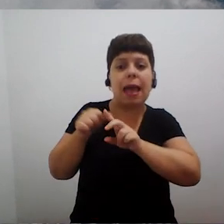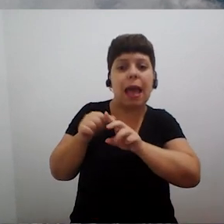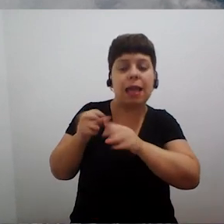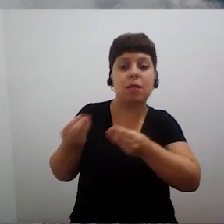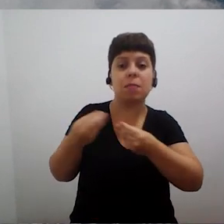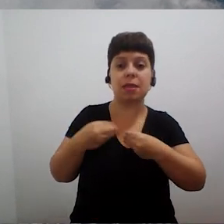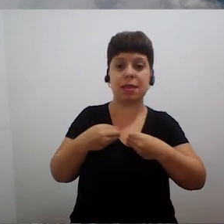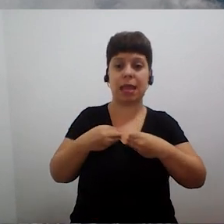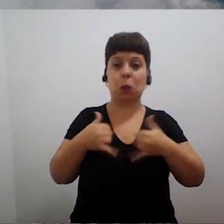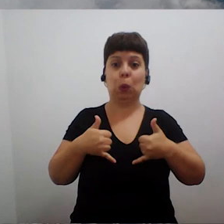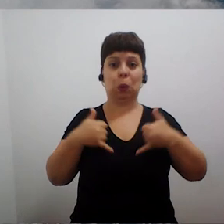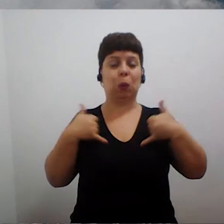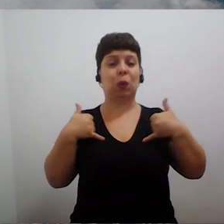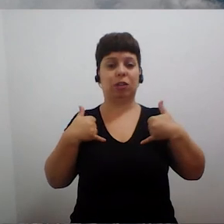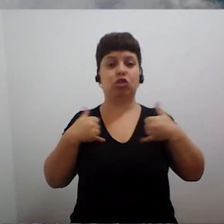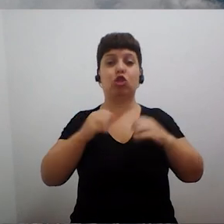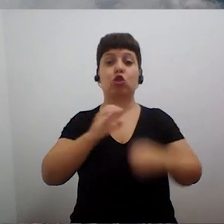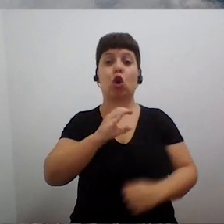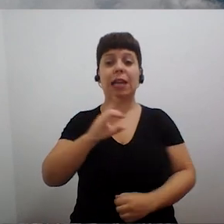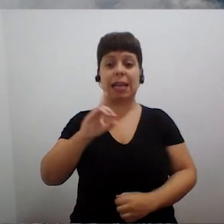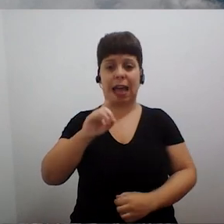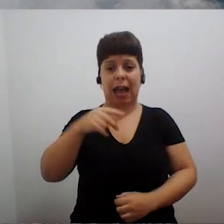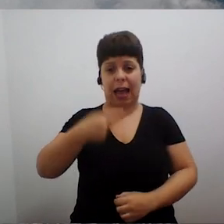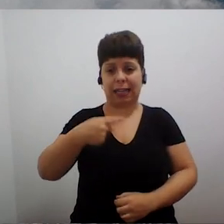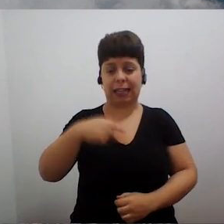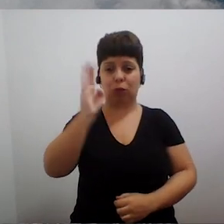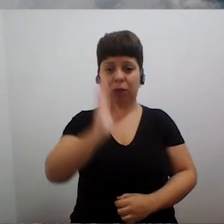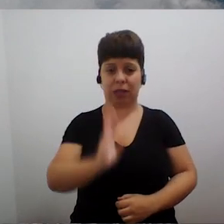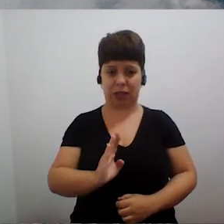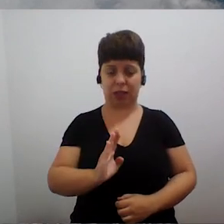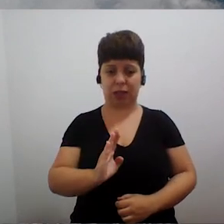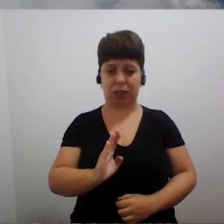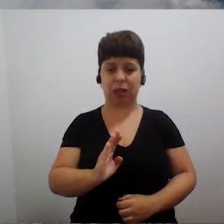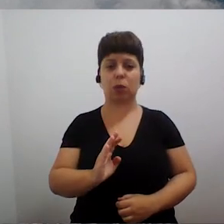de coordenar no Brasil essa iniciativa chamada Iniciativa Inter-Religiosa pelas Florestas Tropicais.